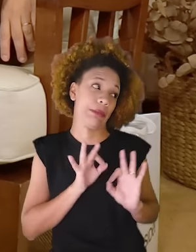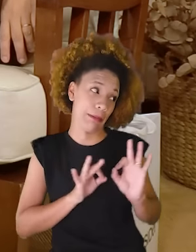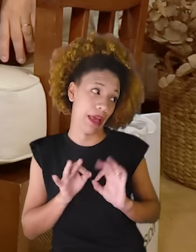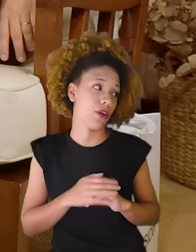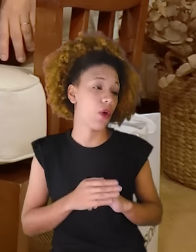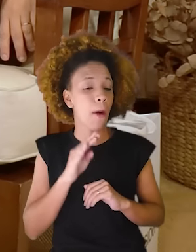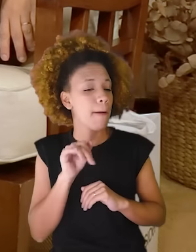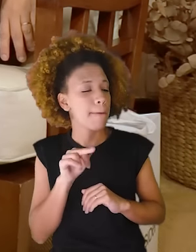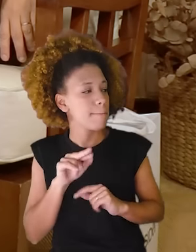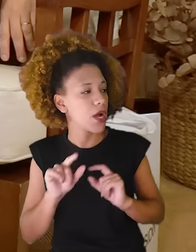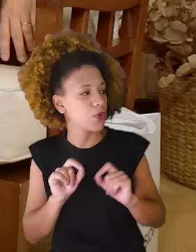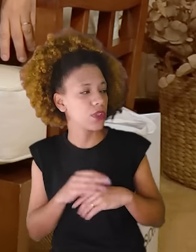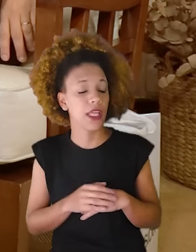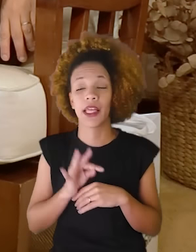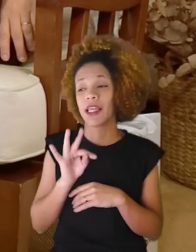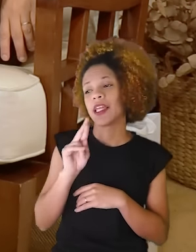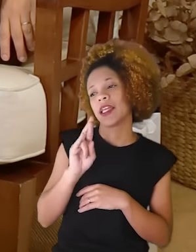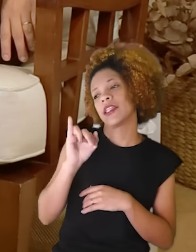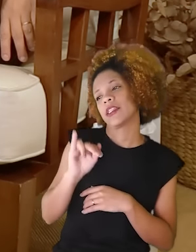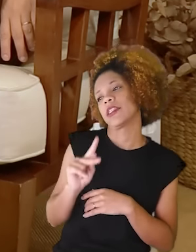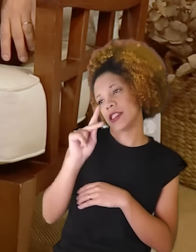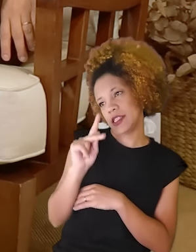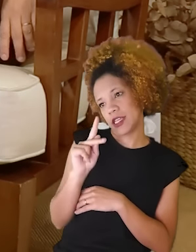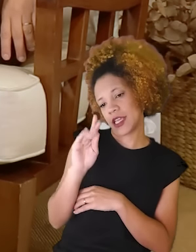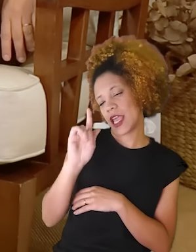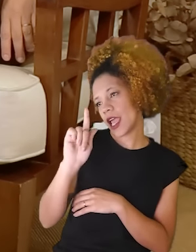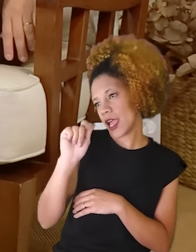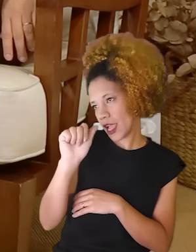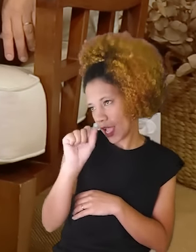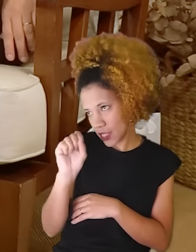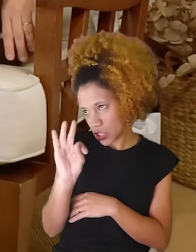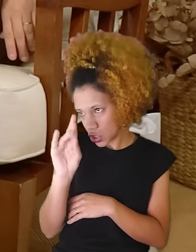velho É bar de que assim de é uma drinqueria é um gastro bar né que o pessoal fala gast [ __ ] você